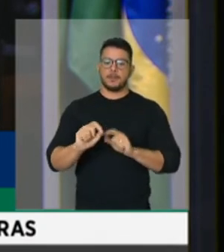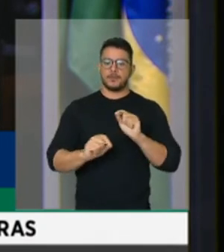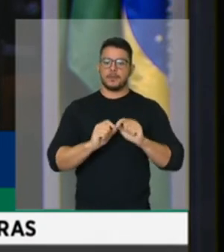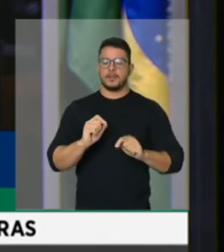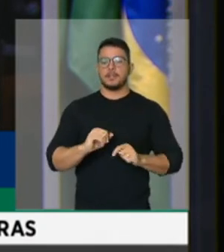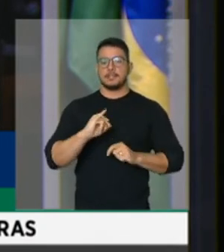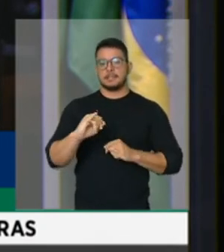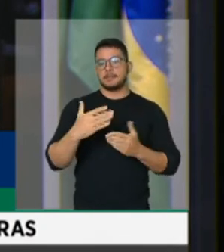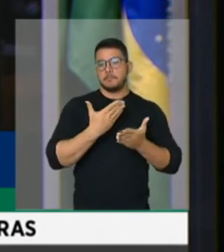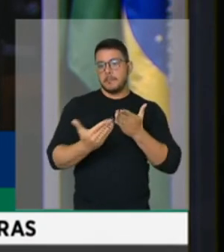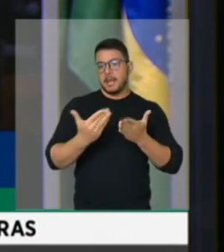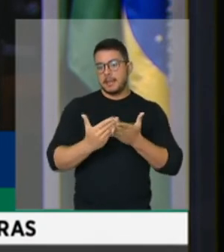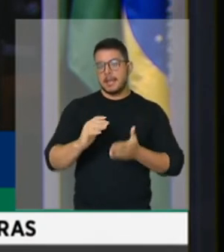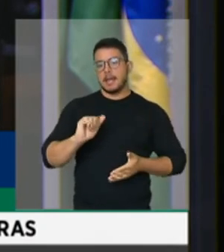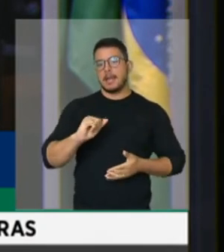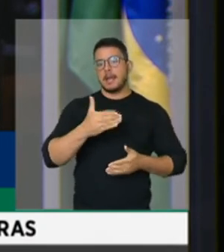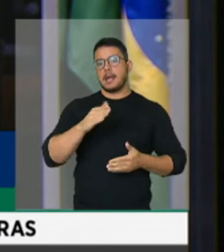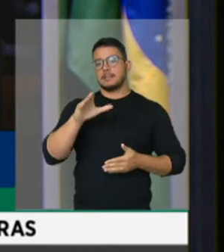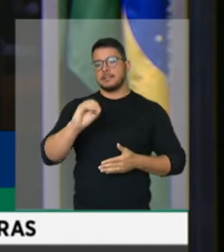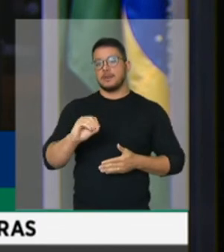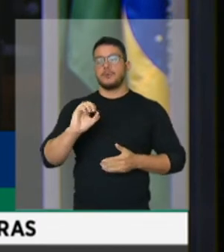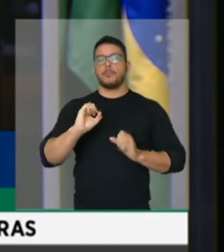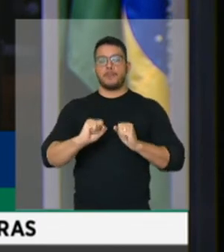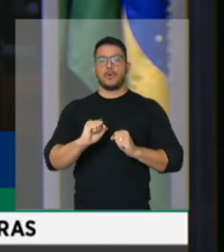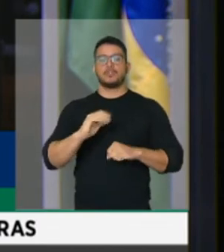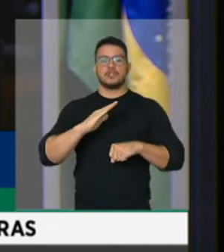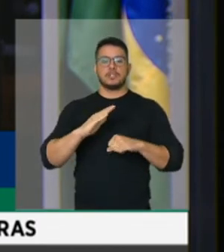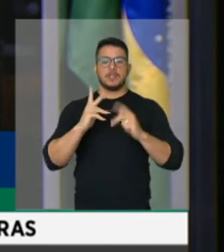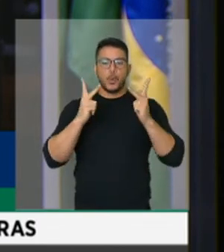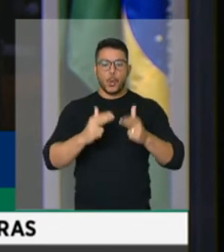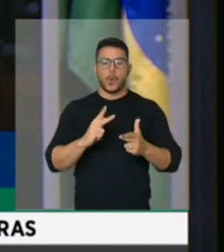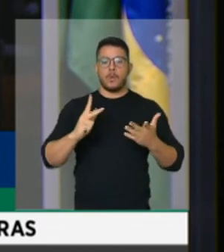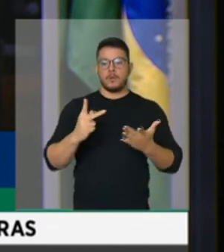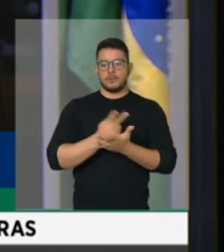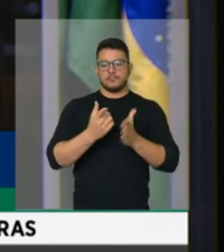RISCOS ESPECIALMENTE NECESSIDADE GERAÇÃO DE CAIXA ELETROBRAS EM VALORES COMPATÍVEIS COM MAGNITUDE